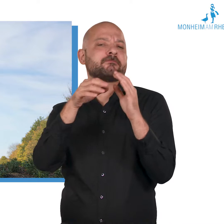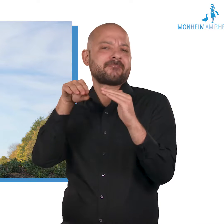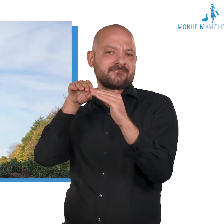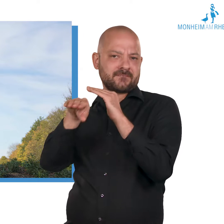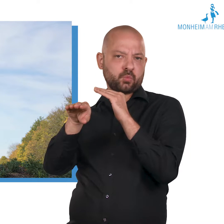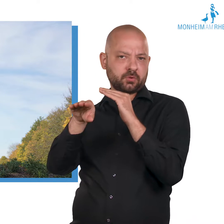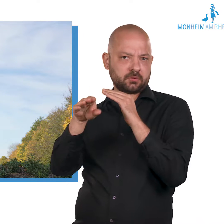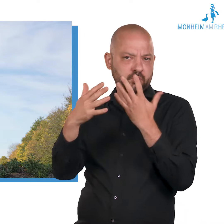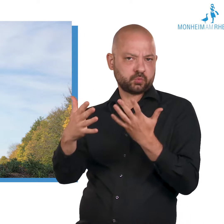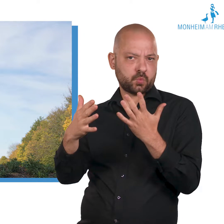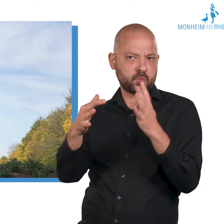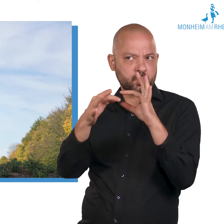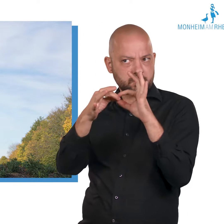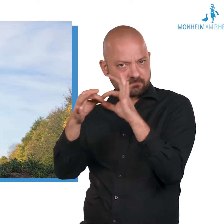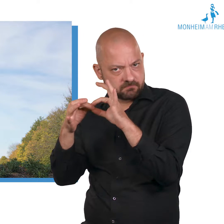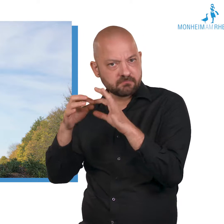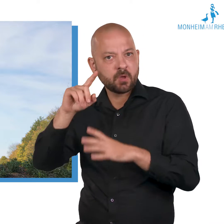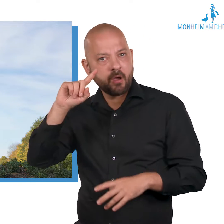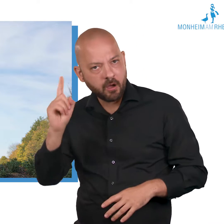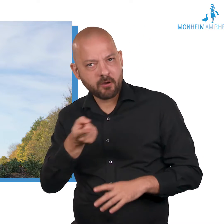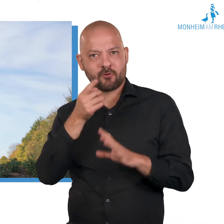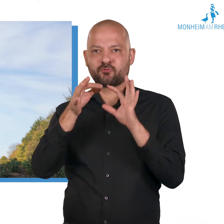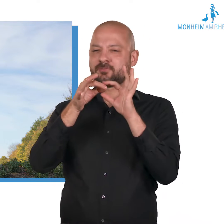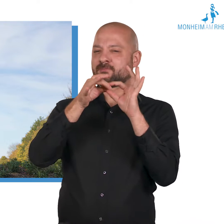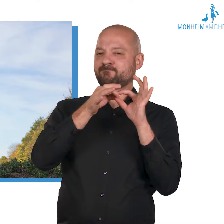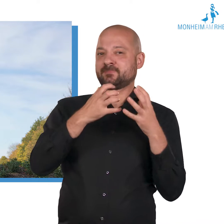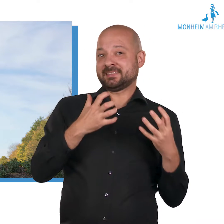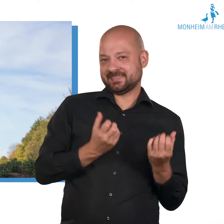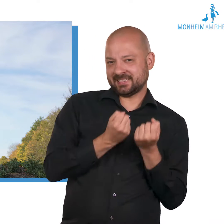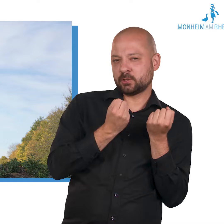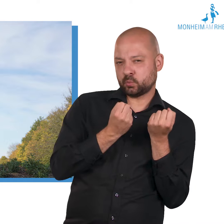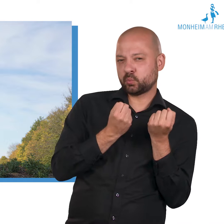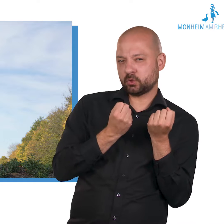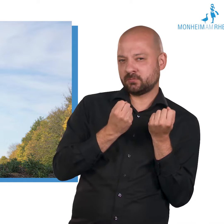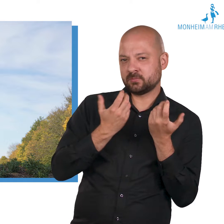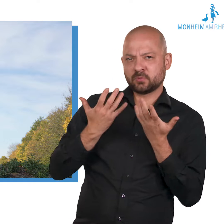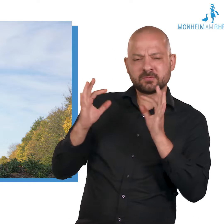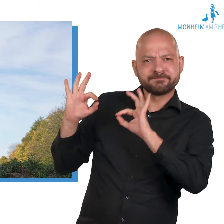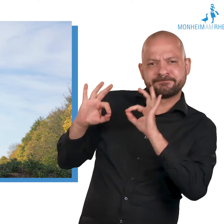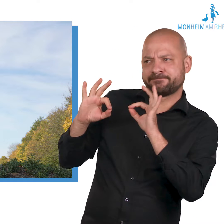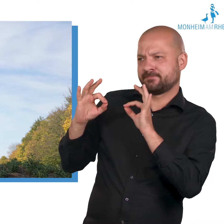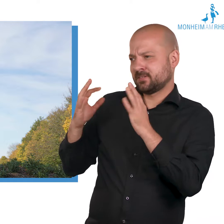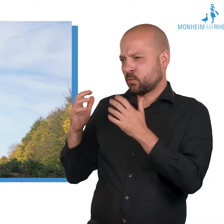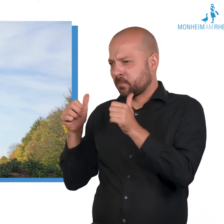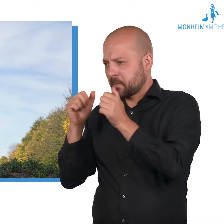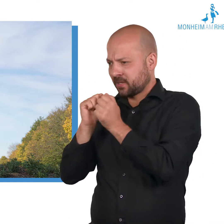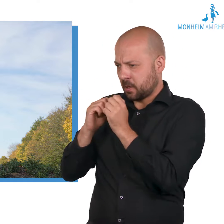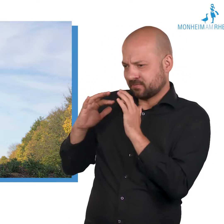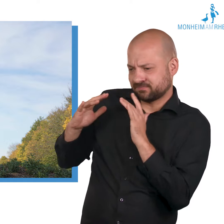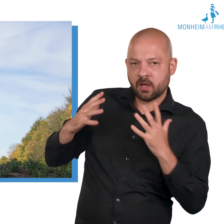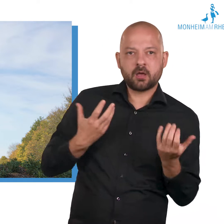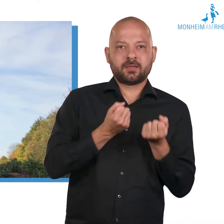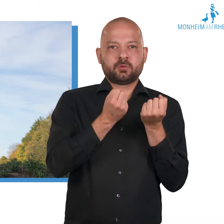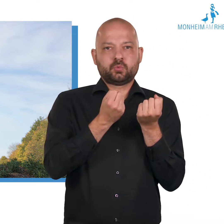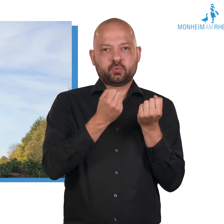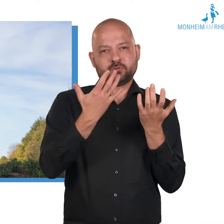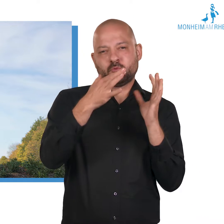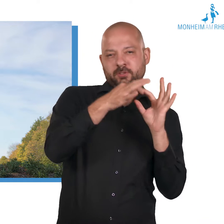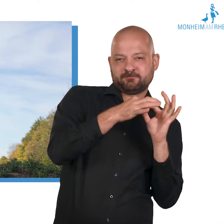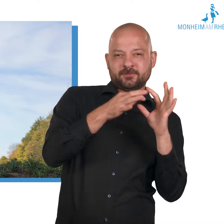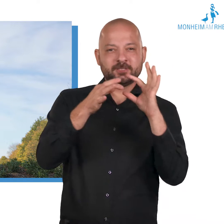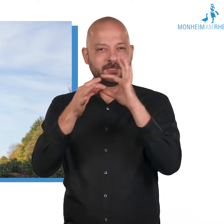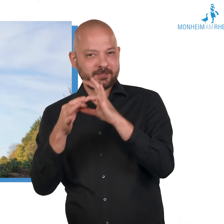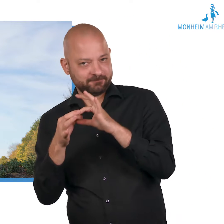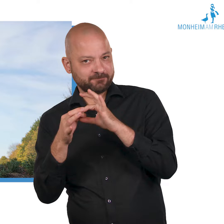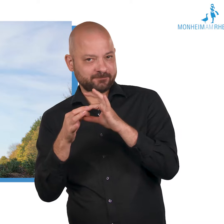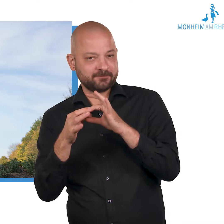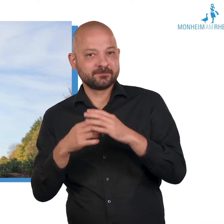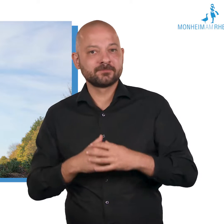Figur repräsentieren zugleich Flucht und Rettung vor existenzieller Not.